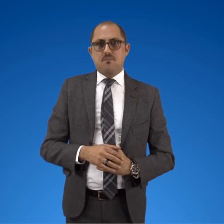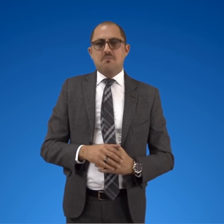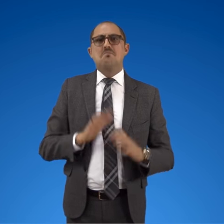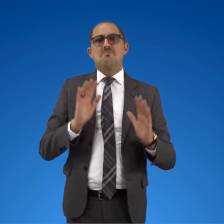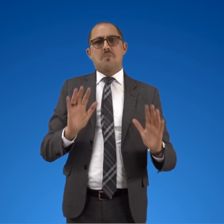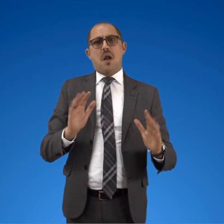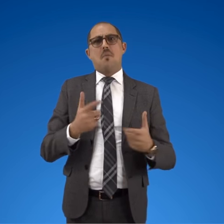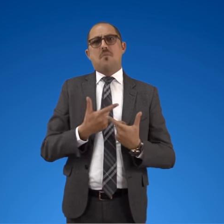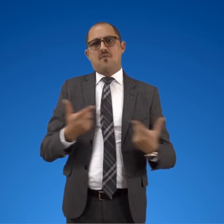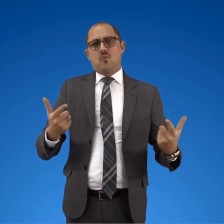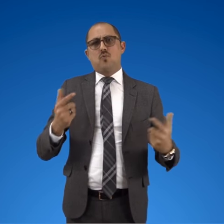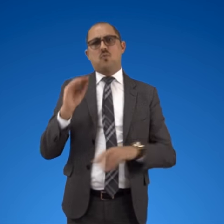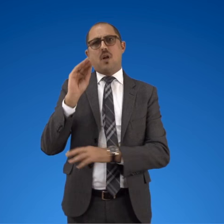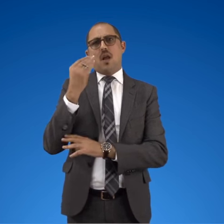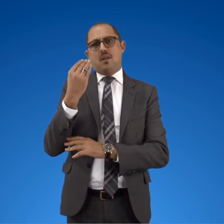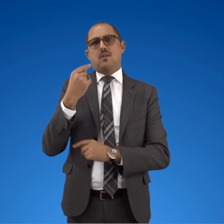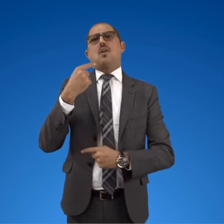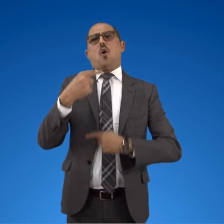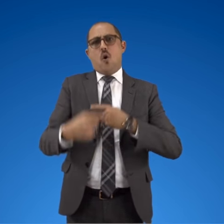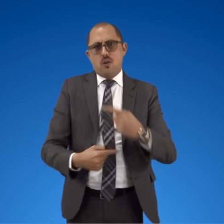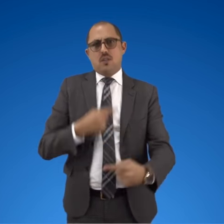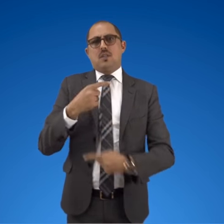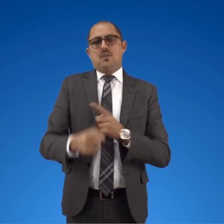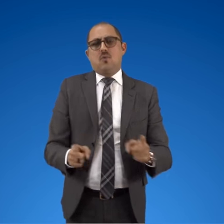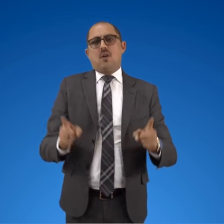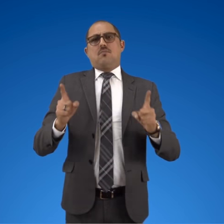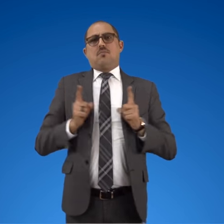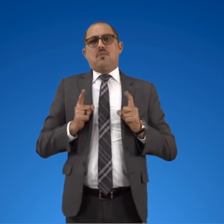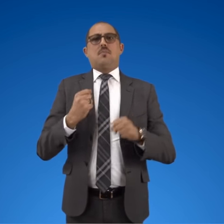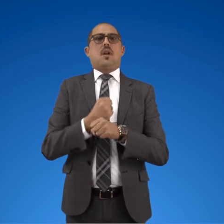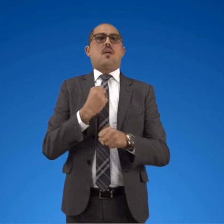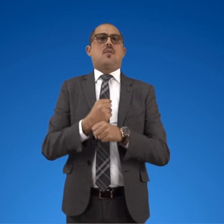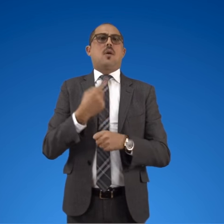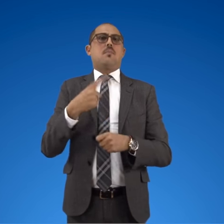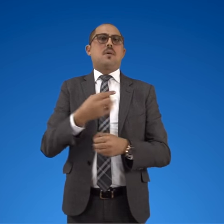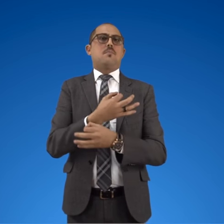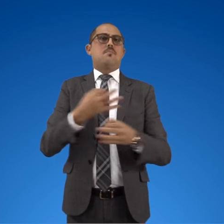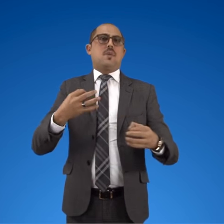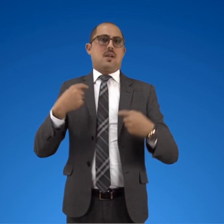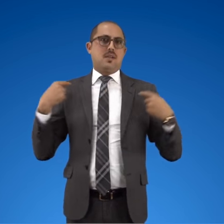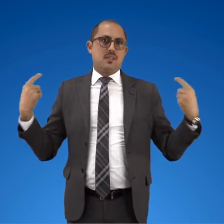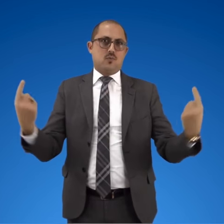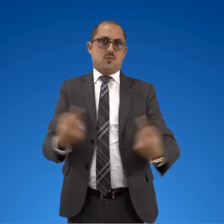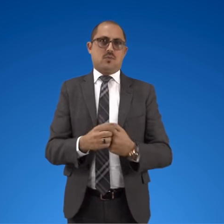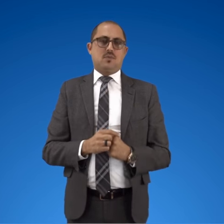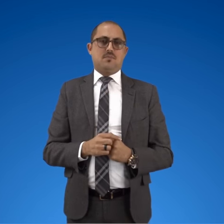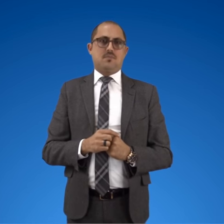Ma fortunatamente l'ENS continua a difendersi lavorando per il bene di tutti.